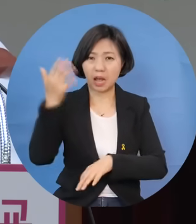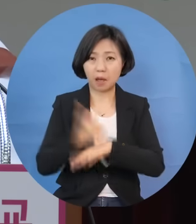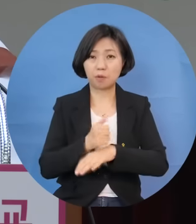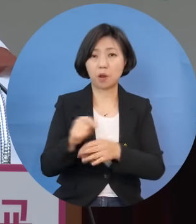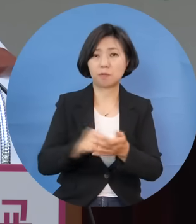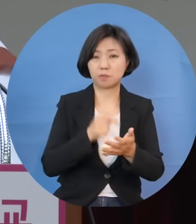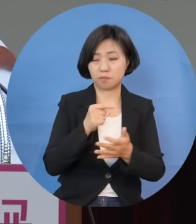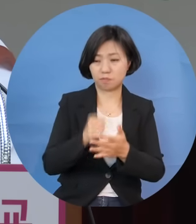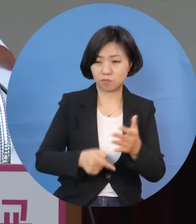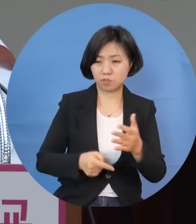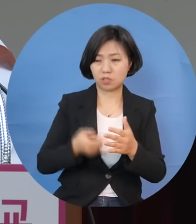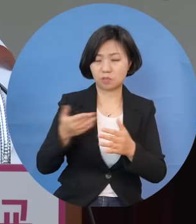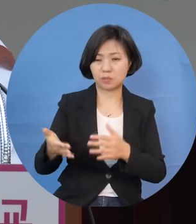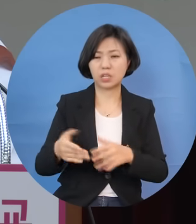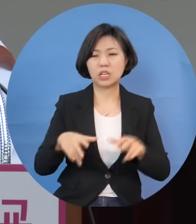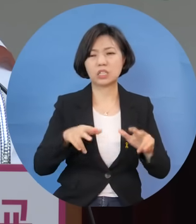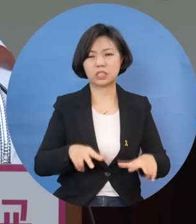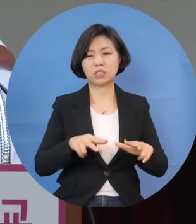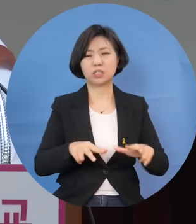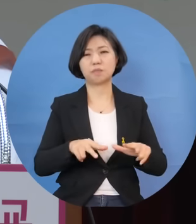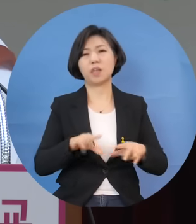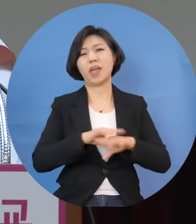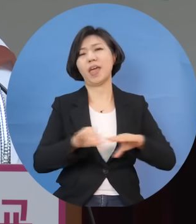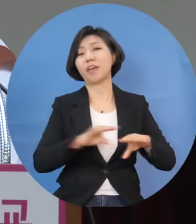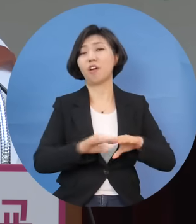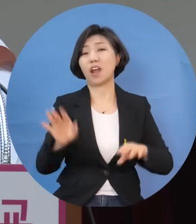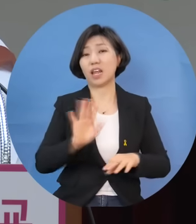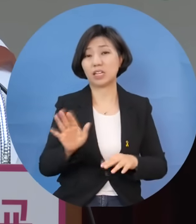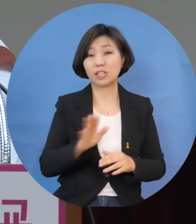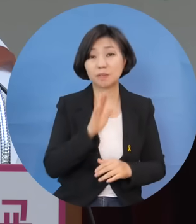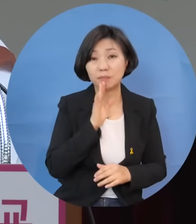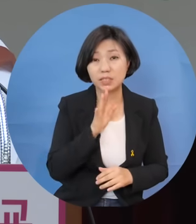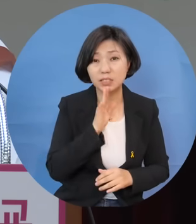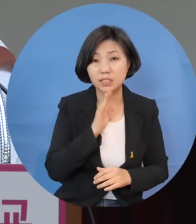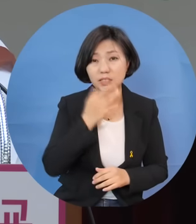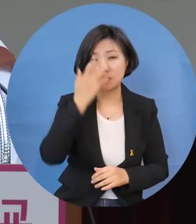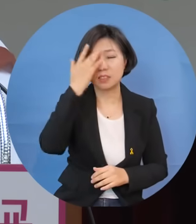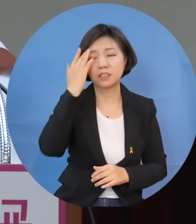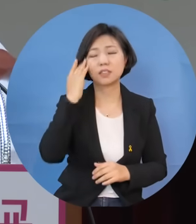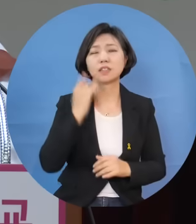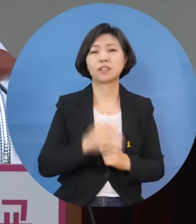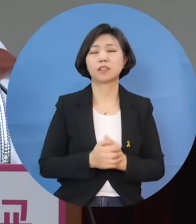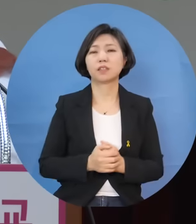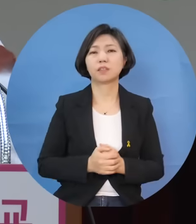이 어려움을 다음으로 미루는 거지, 해결하는 게 아니잖아요. 그러니까...